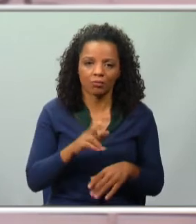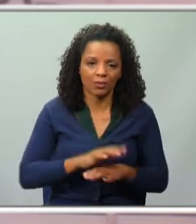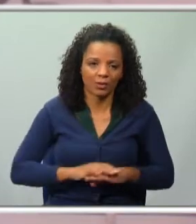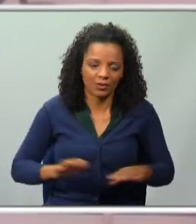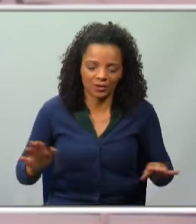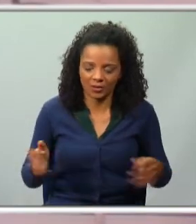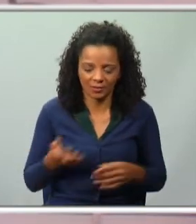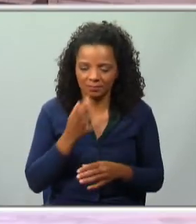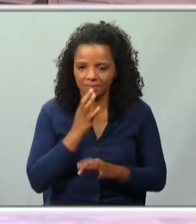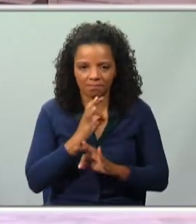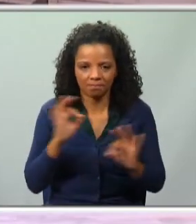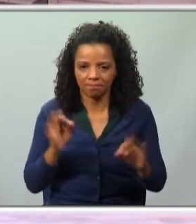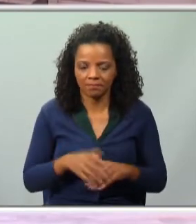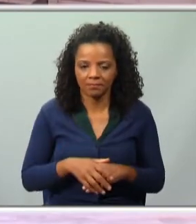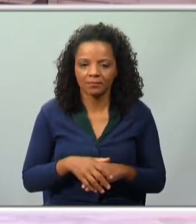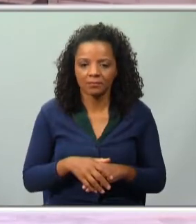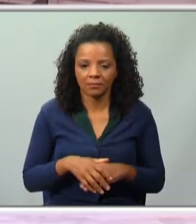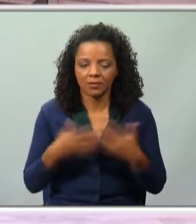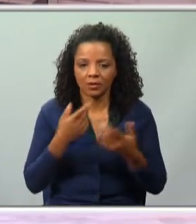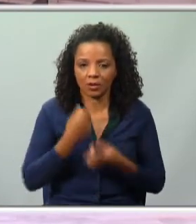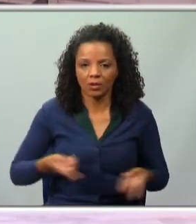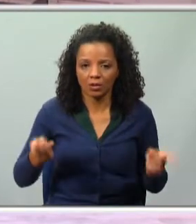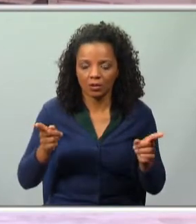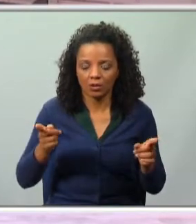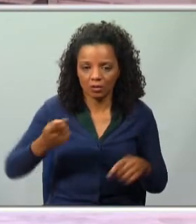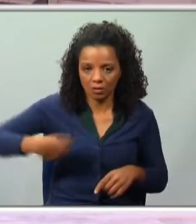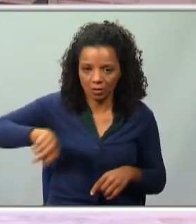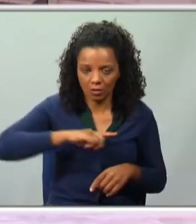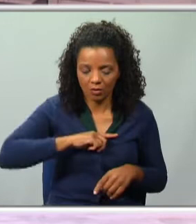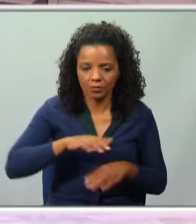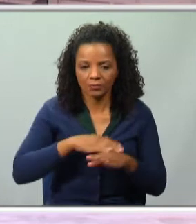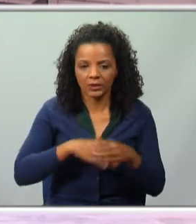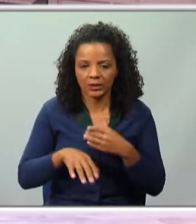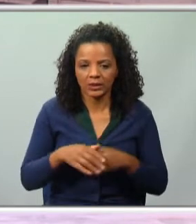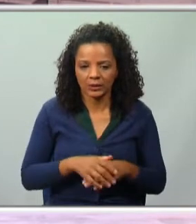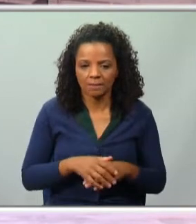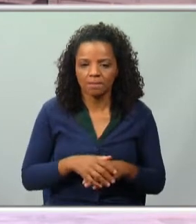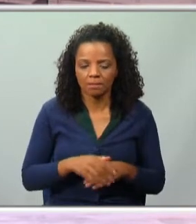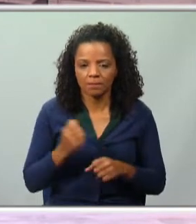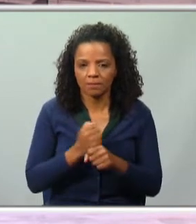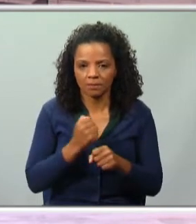Fantástico Vamos então agora nós fazer aqui dois pequenos exercícios 太棒了，我們走吧，現在我們做這裡有兩個小練習